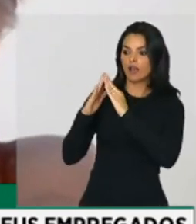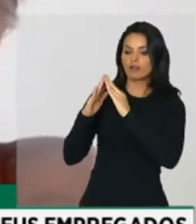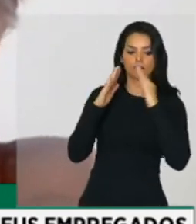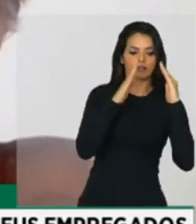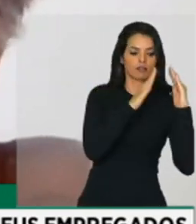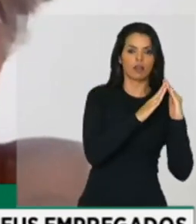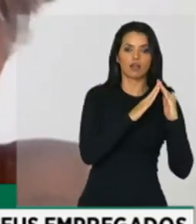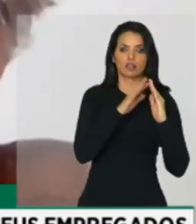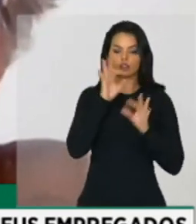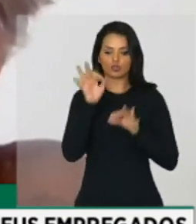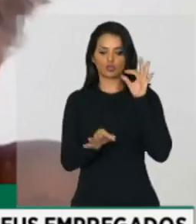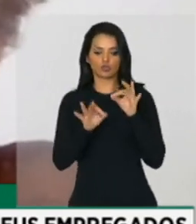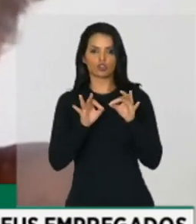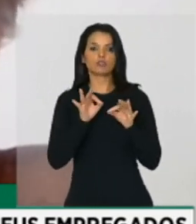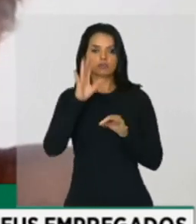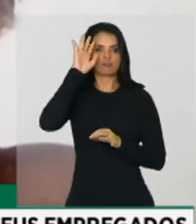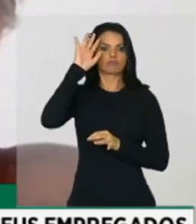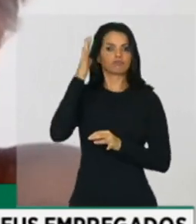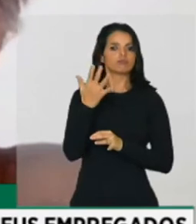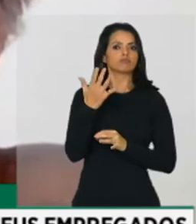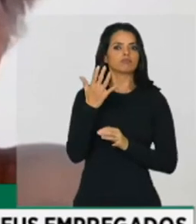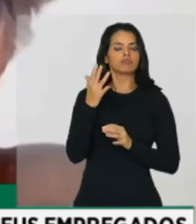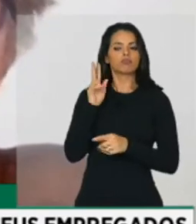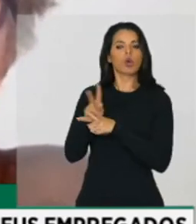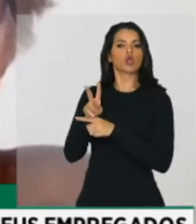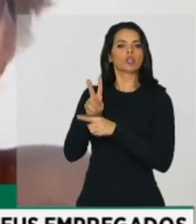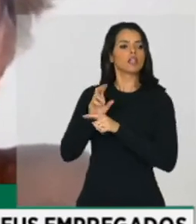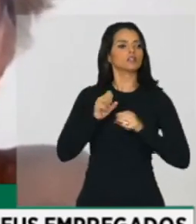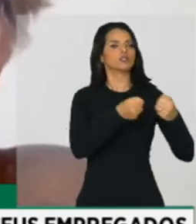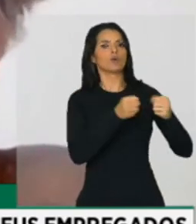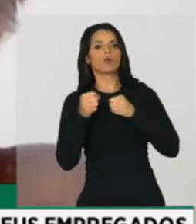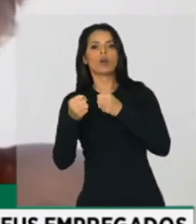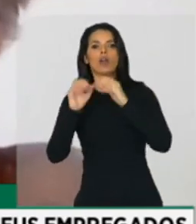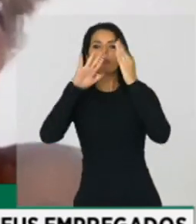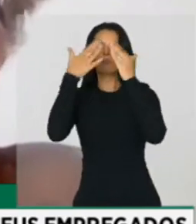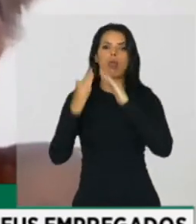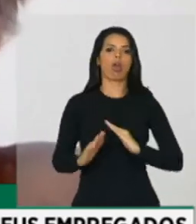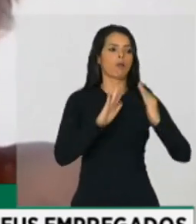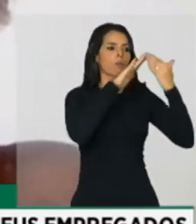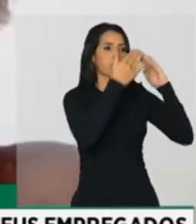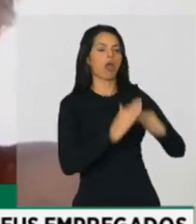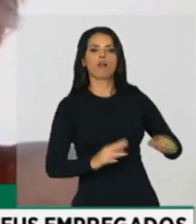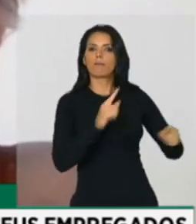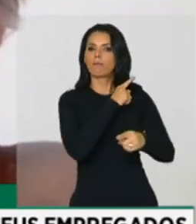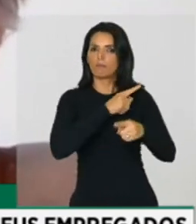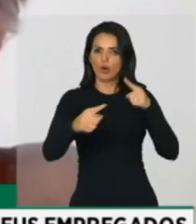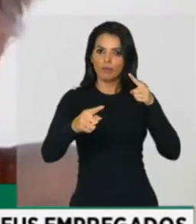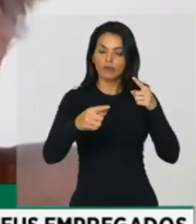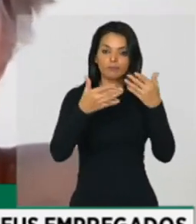DECISÃO JUDICIAL. O QUE NÓS SOLICITAMOS... AO DEPUTADO MARCELO RAMOS QUE PRESIDIA A SESSÃO E AGORA FAÇO DIRETAMENTE A V.EXA. É SE V.EXA. PODE... ENTRAR EM